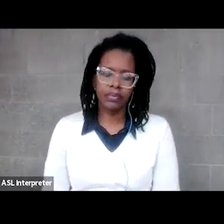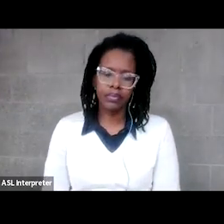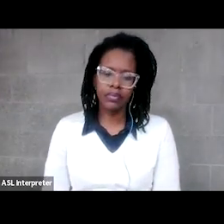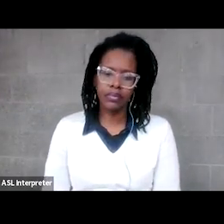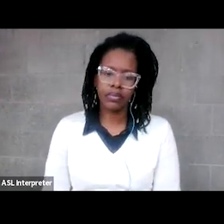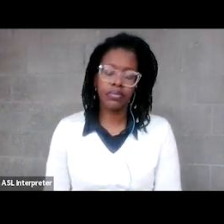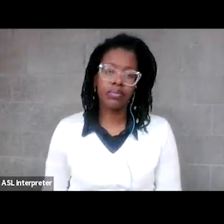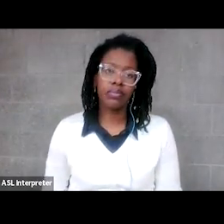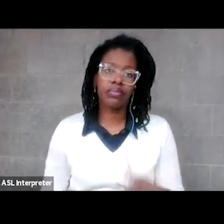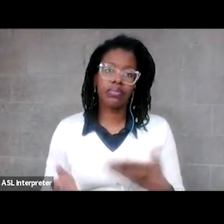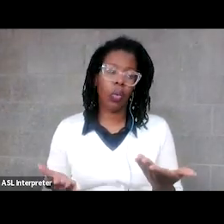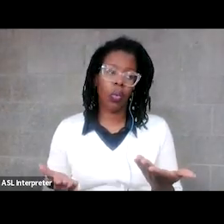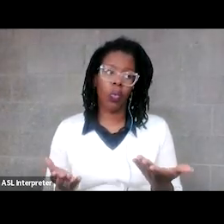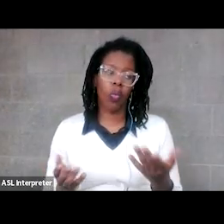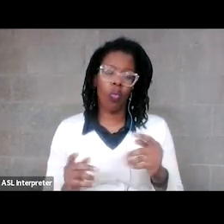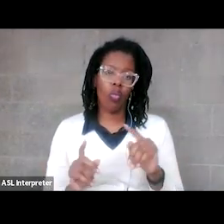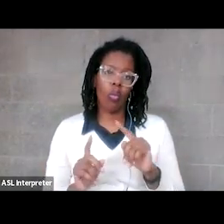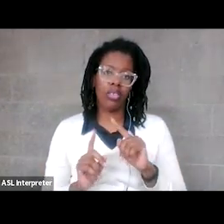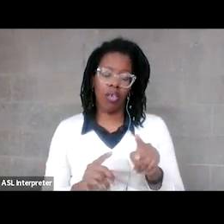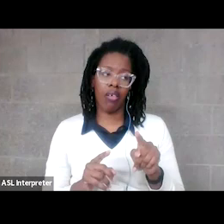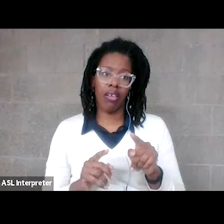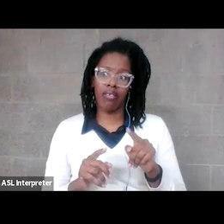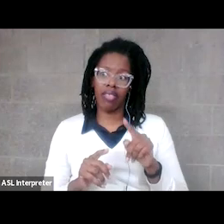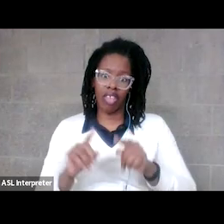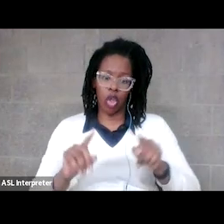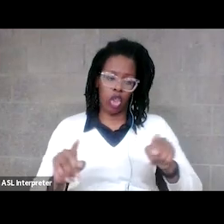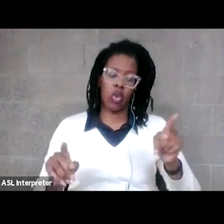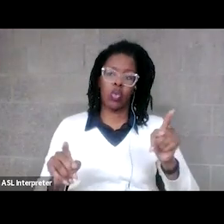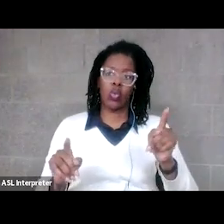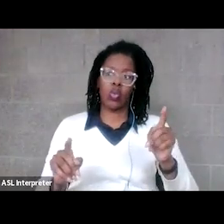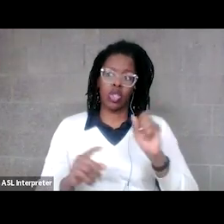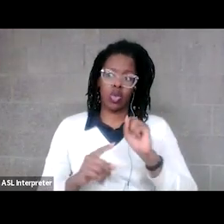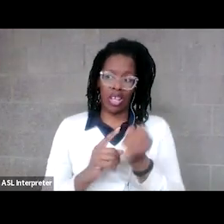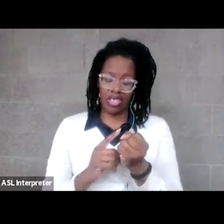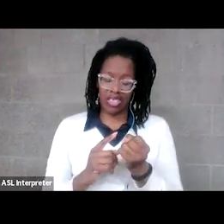Y como resultado, estas variables únicas a menudo conducen a desafíos únicos